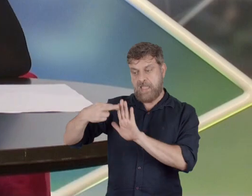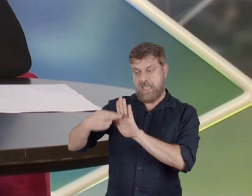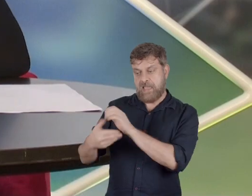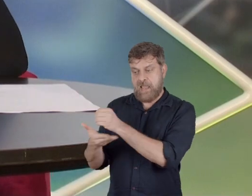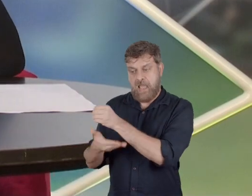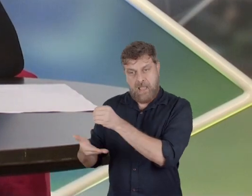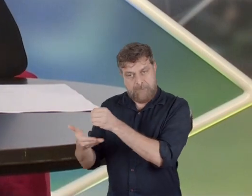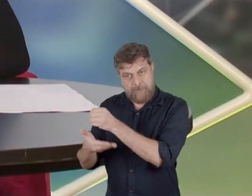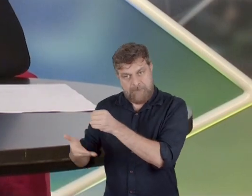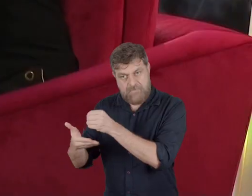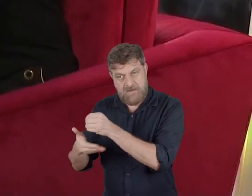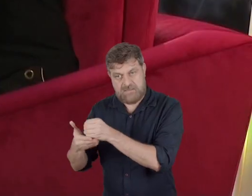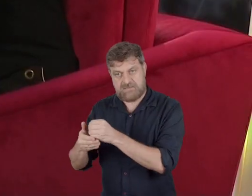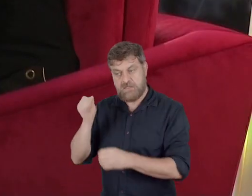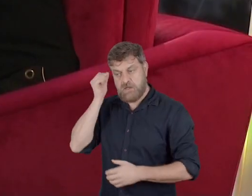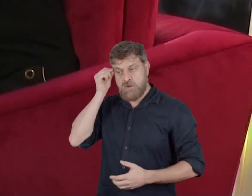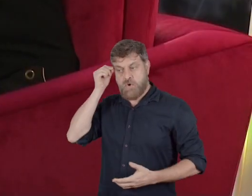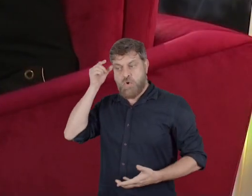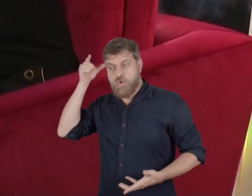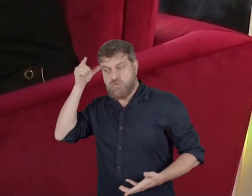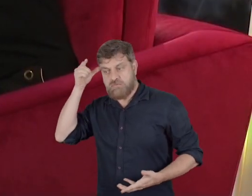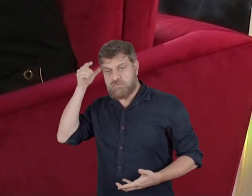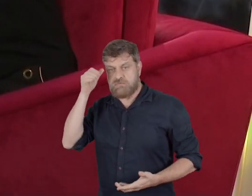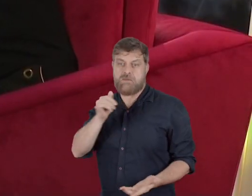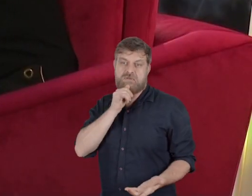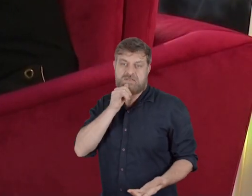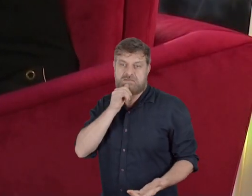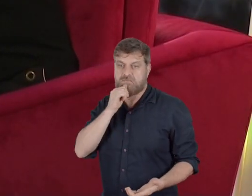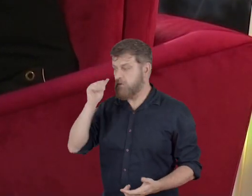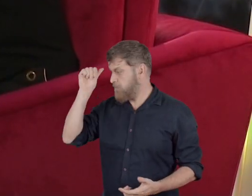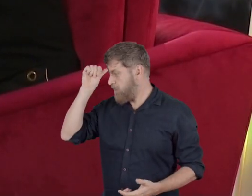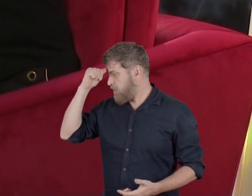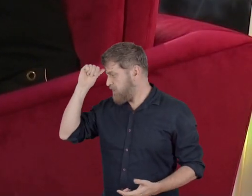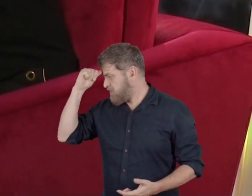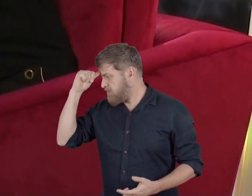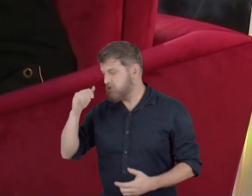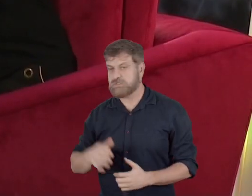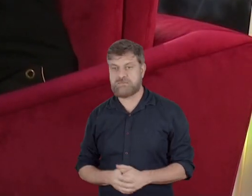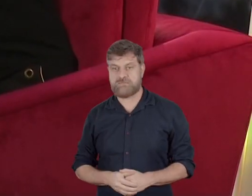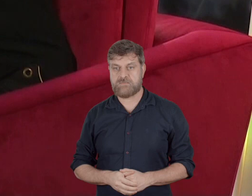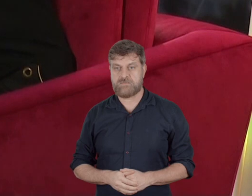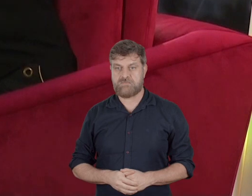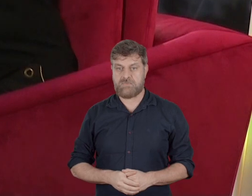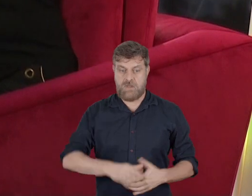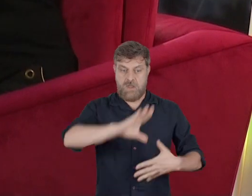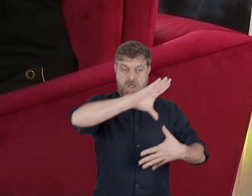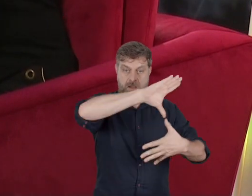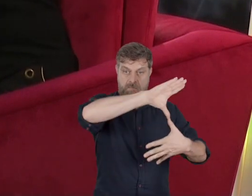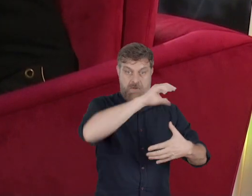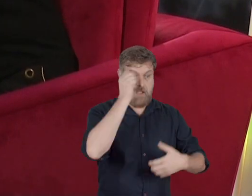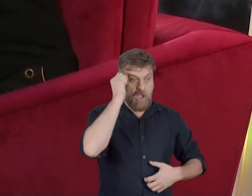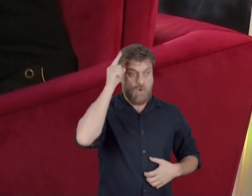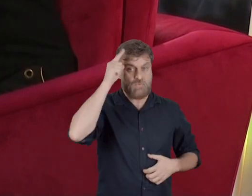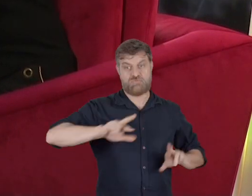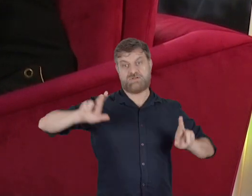que podem nortear uma cultura indiana, por exemplo, o Michael Rosen vai dizer, diferente de uma cultura ocidental,